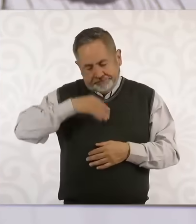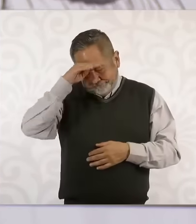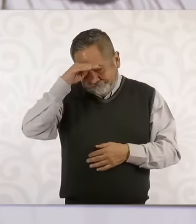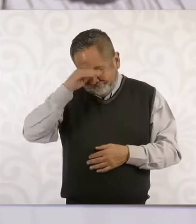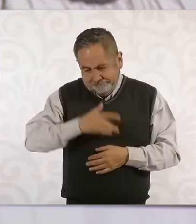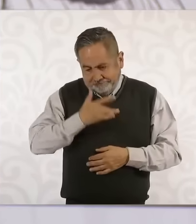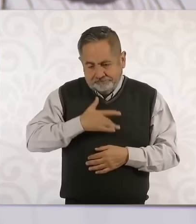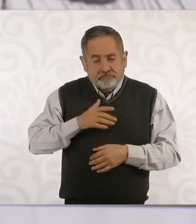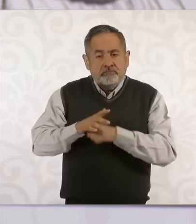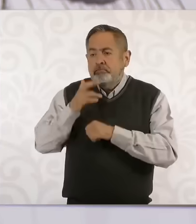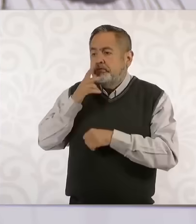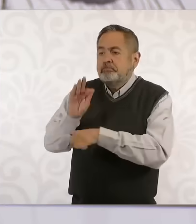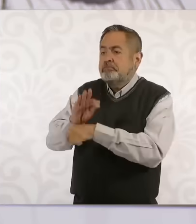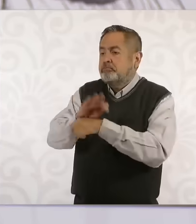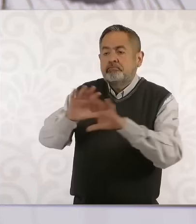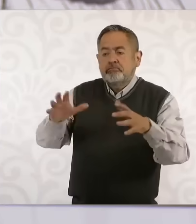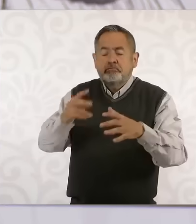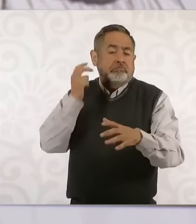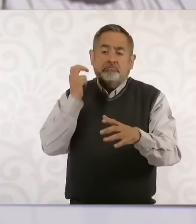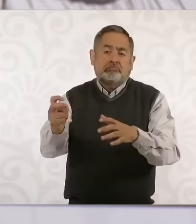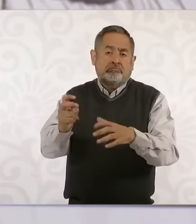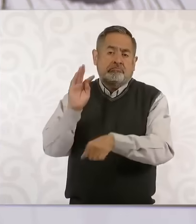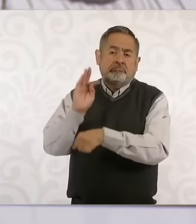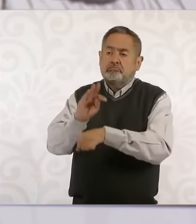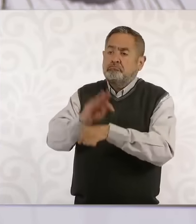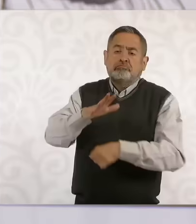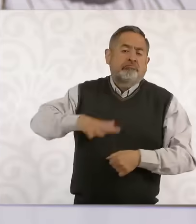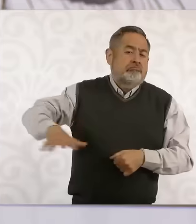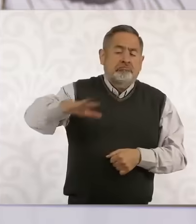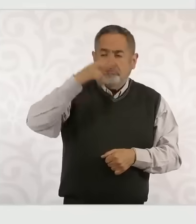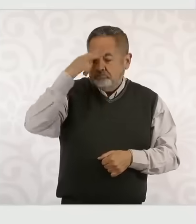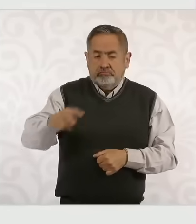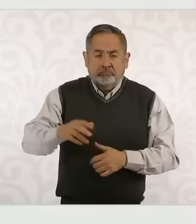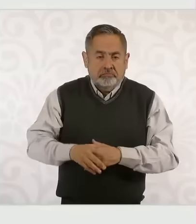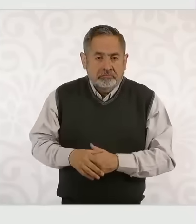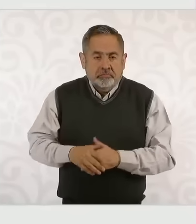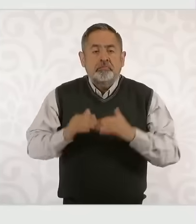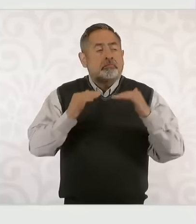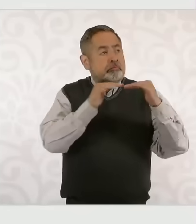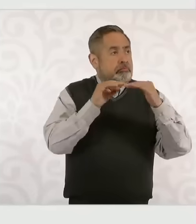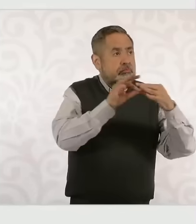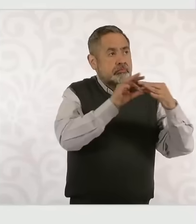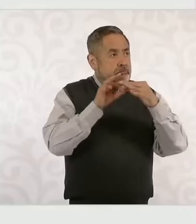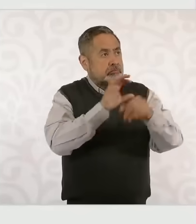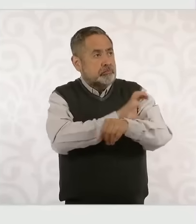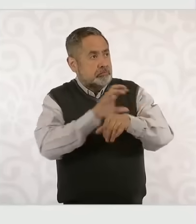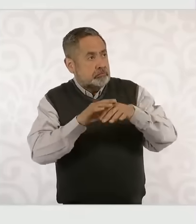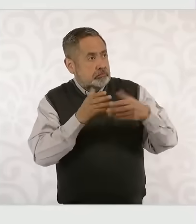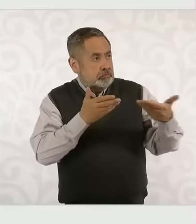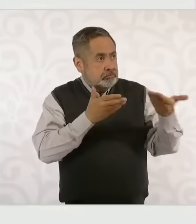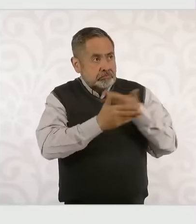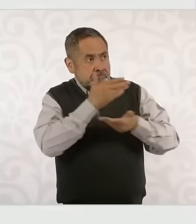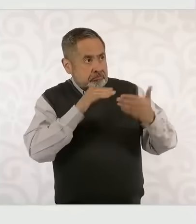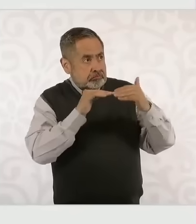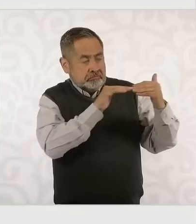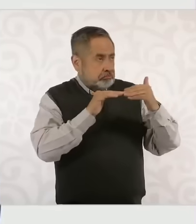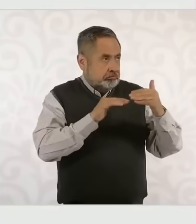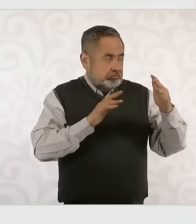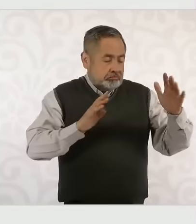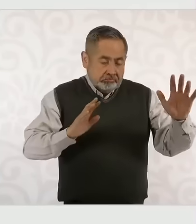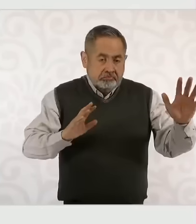para el pueblo de México y para la nación en la coordinación y la cooperación mientras defendemos